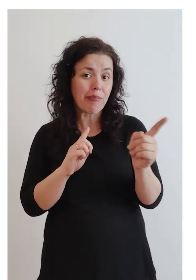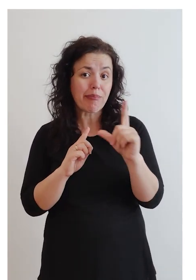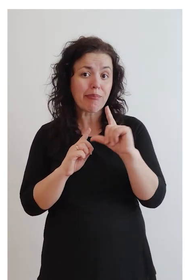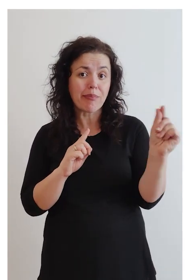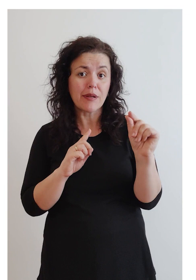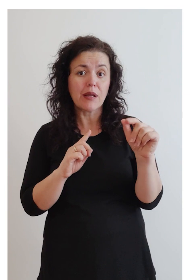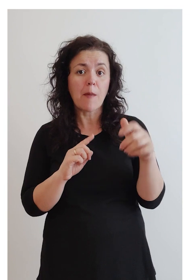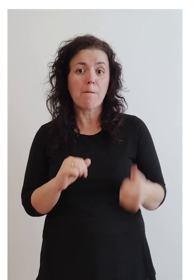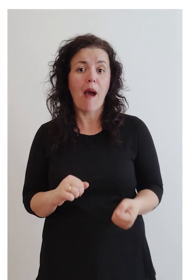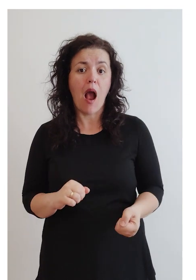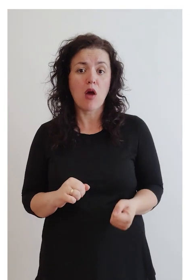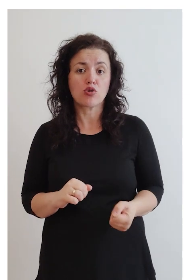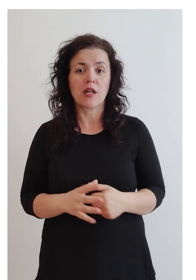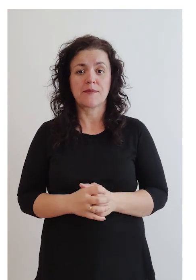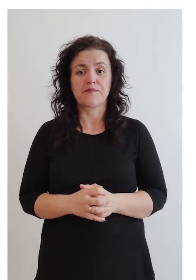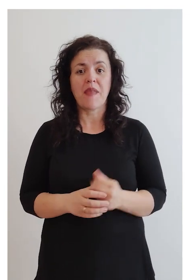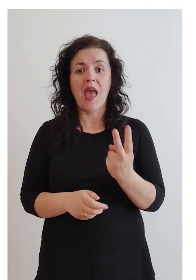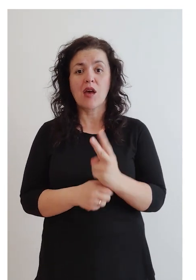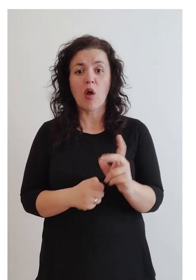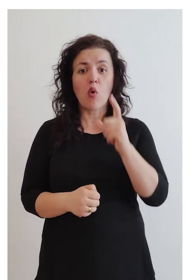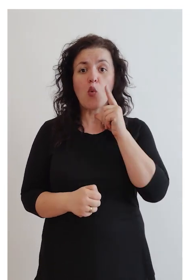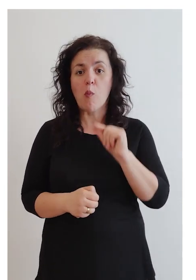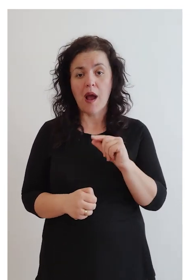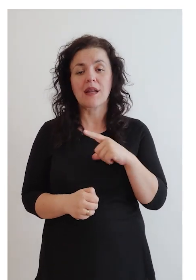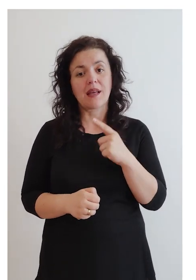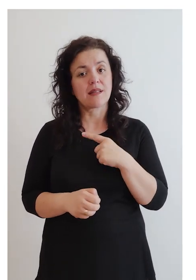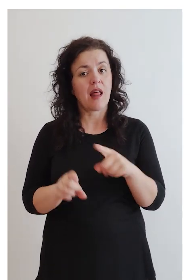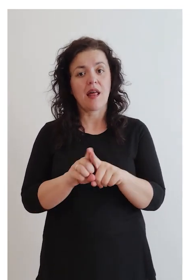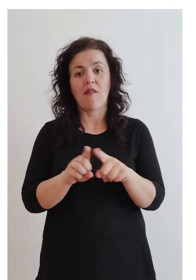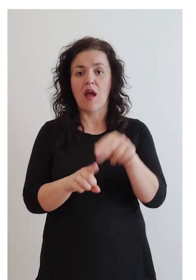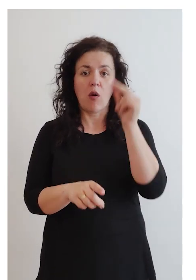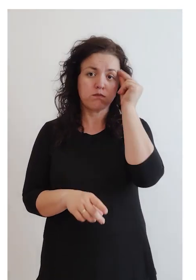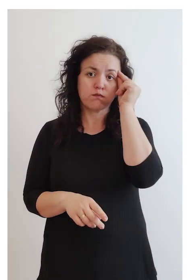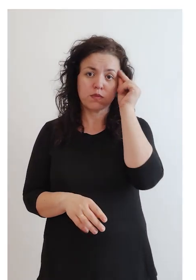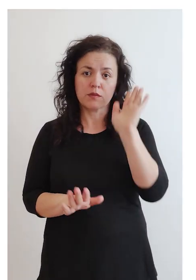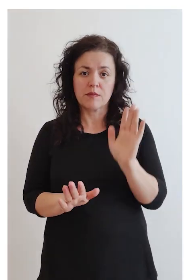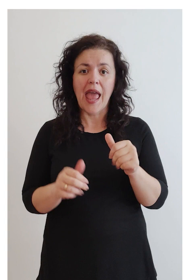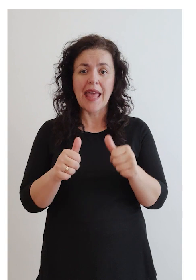Etichetele pot fi citite greșit sau bagajele pot fi trimise într-un loc greșit